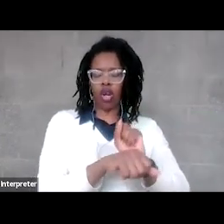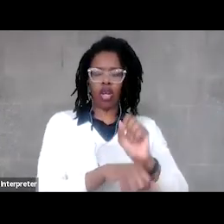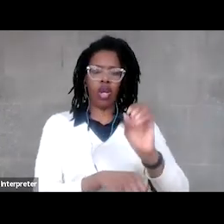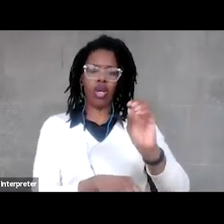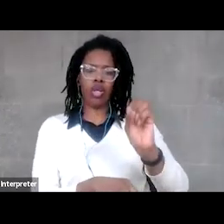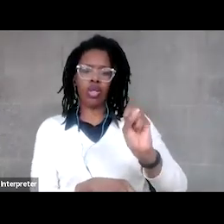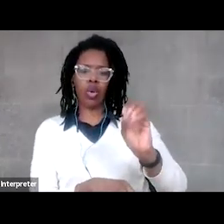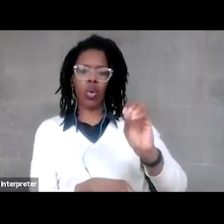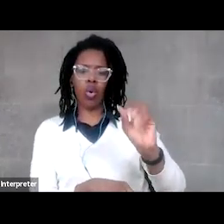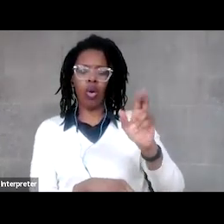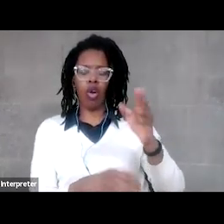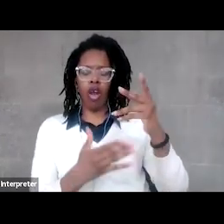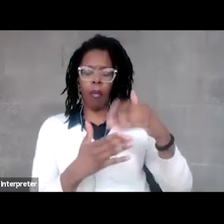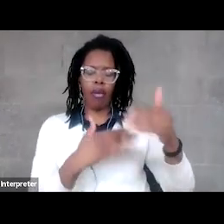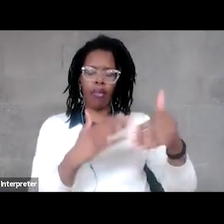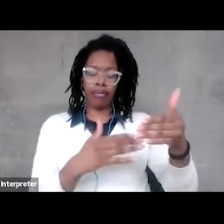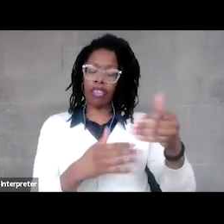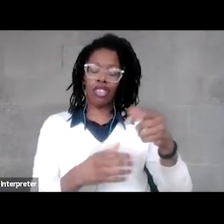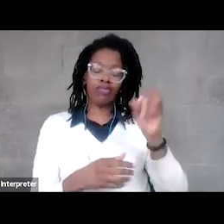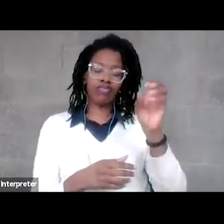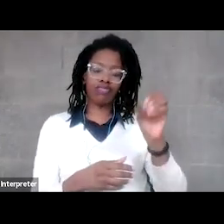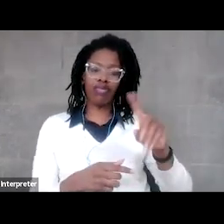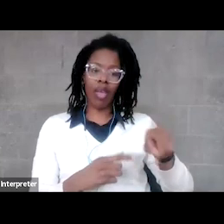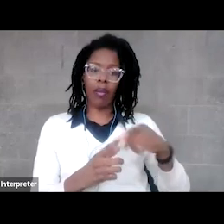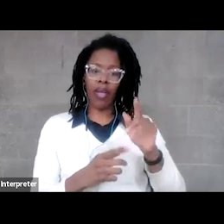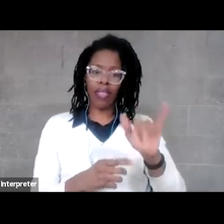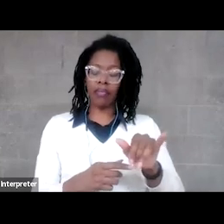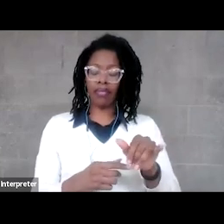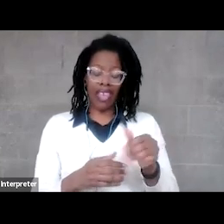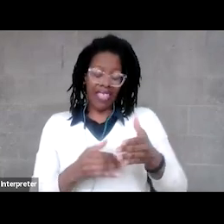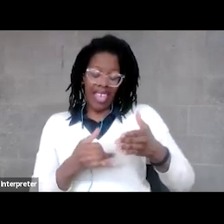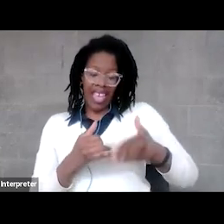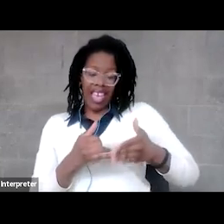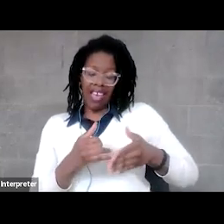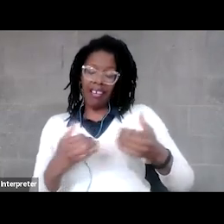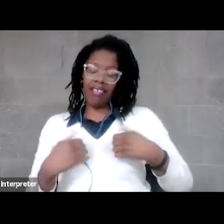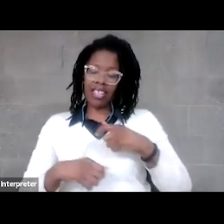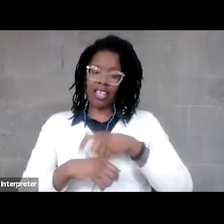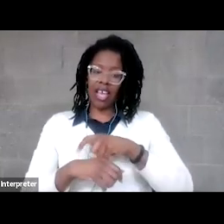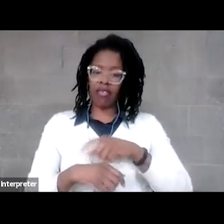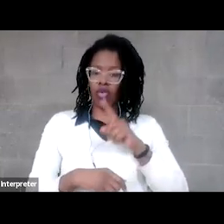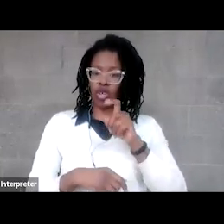Ella compartirá algunos consejos sobre cómo lo hace, y luego dejaremos tiempo para preguntas y respuestas al final.